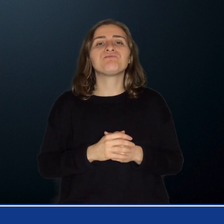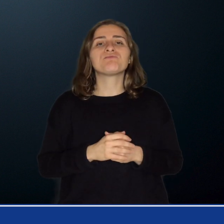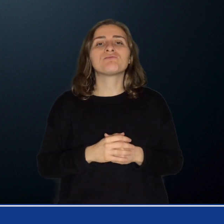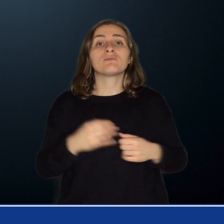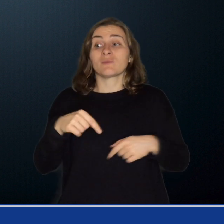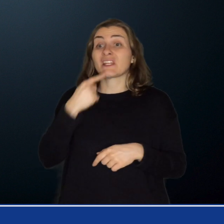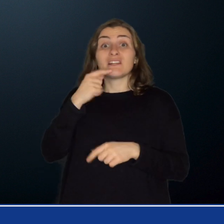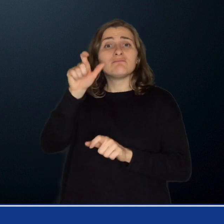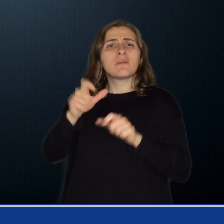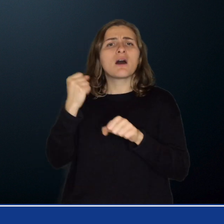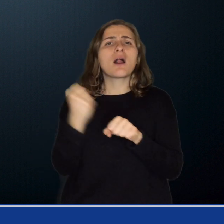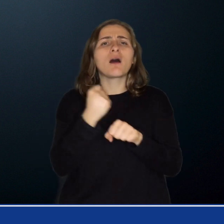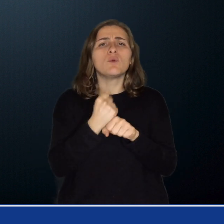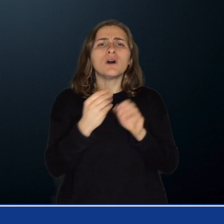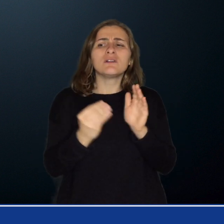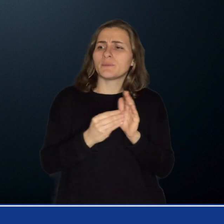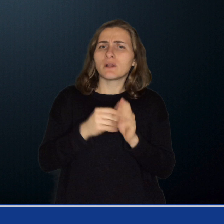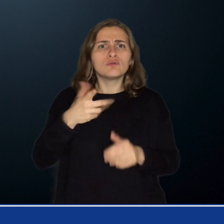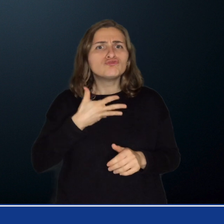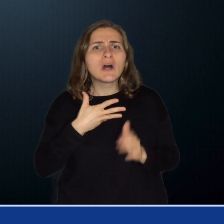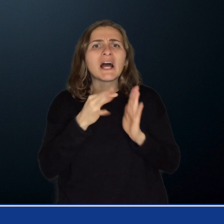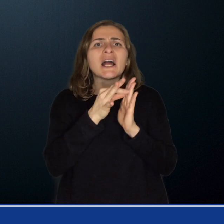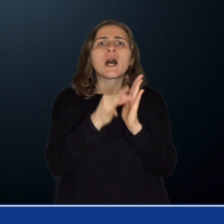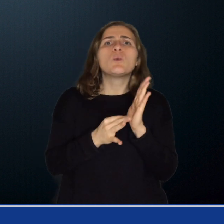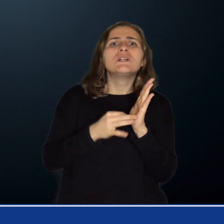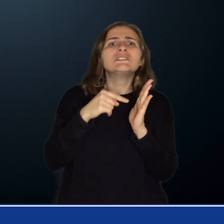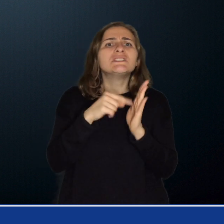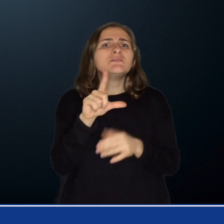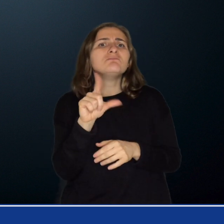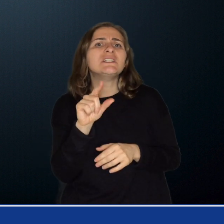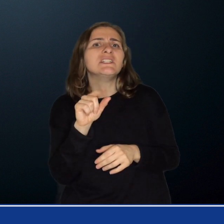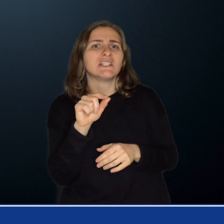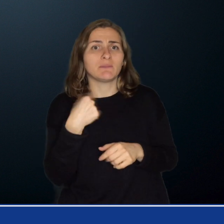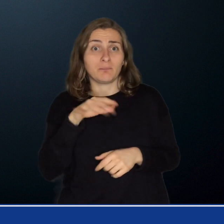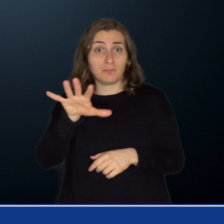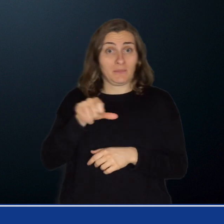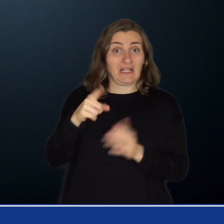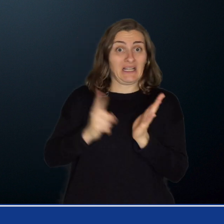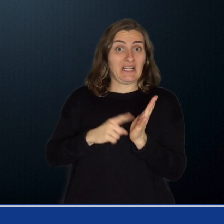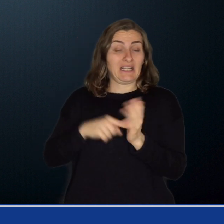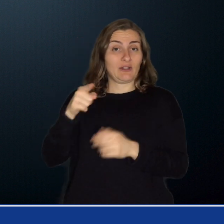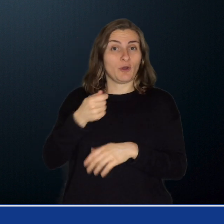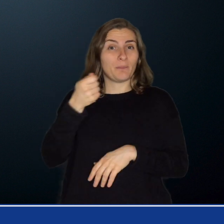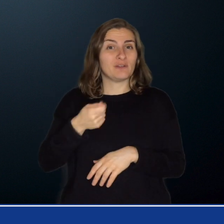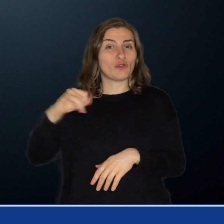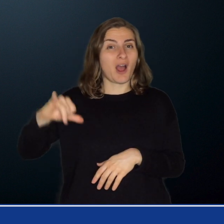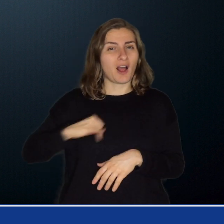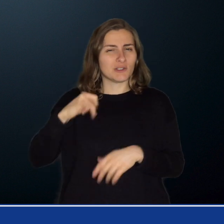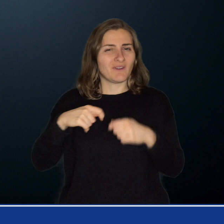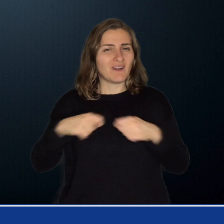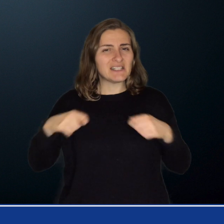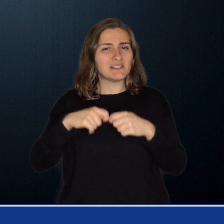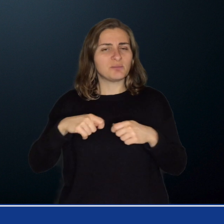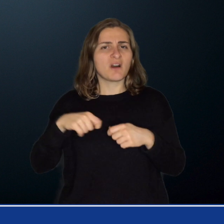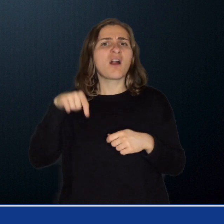I lavoratori dipendenti che abbiano maturato i requisiti minimi previsti per la pensione anticipata